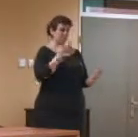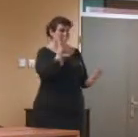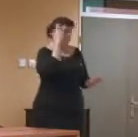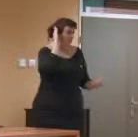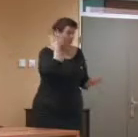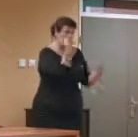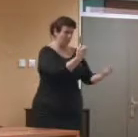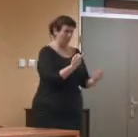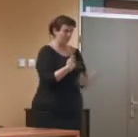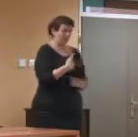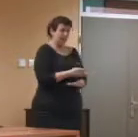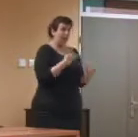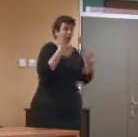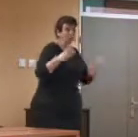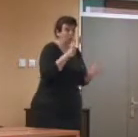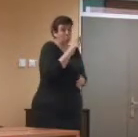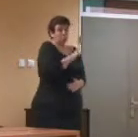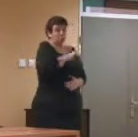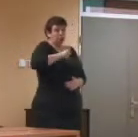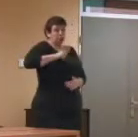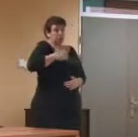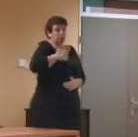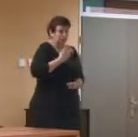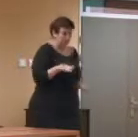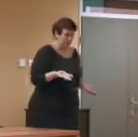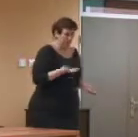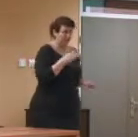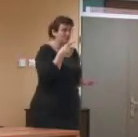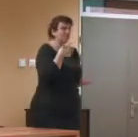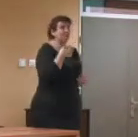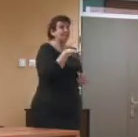valiosas para recorrer su pasado o aproximarme a los perfiles de